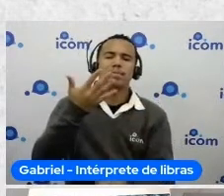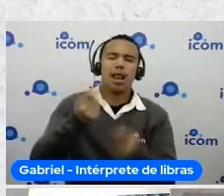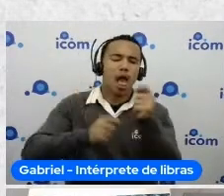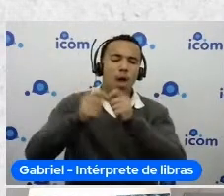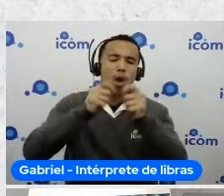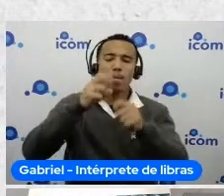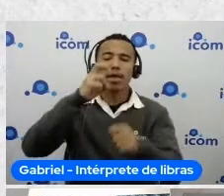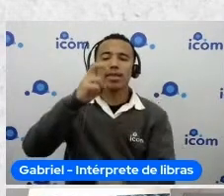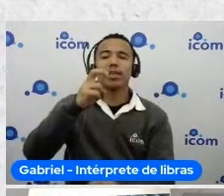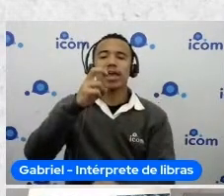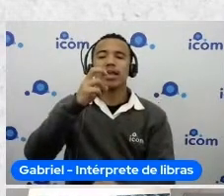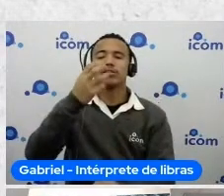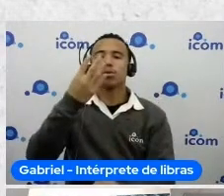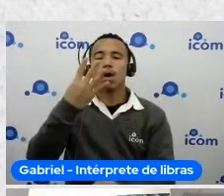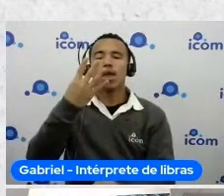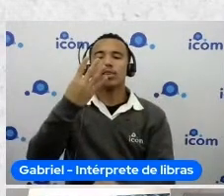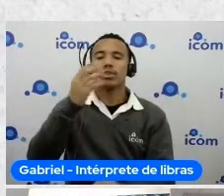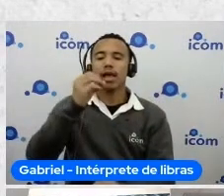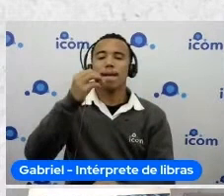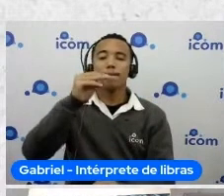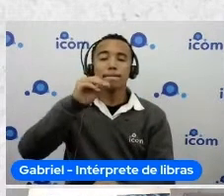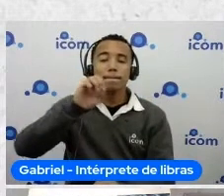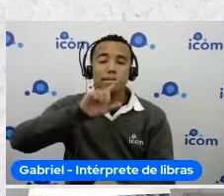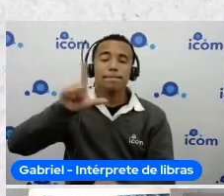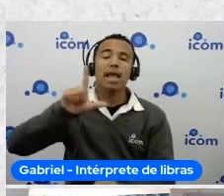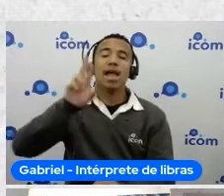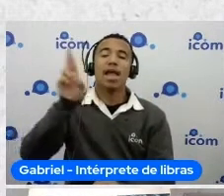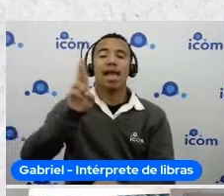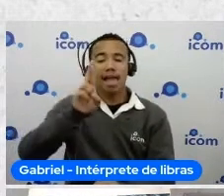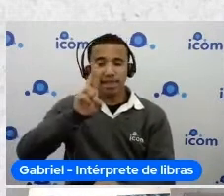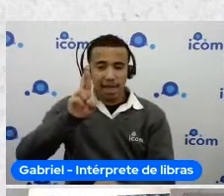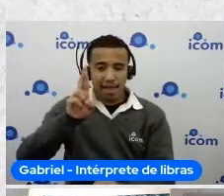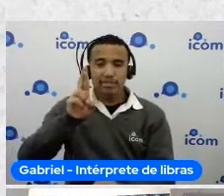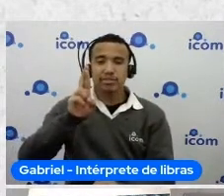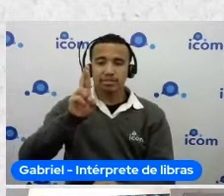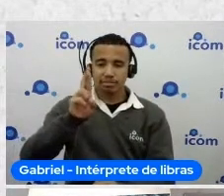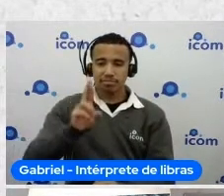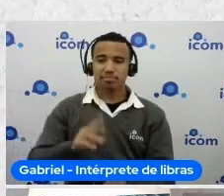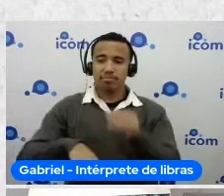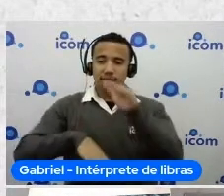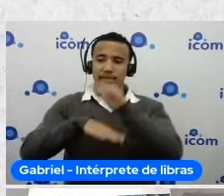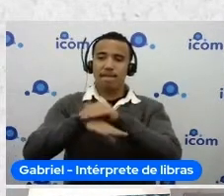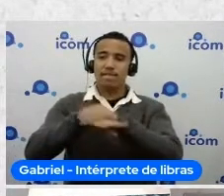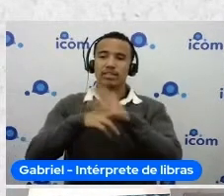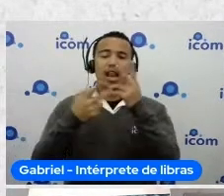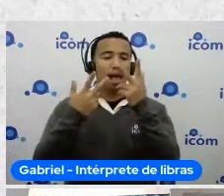540 mil reais por rolamento repotenciado, fazendo a mesma analogia com rolamento